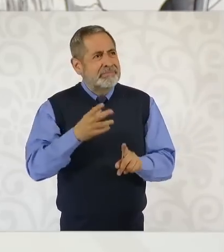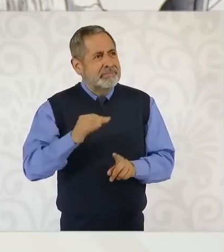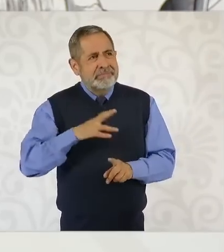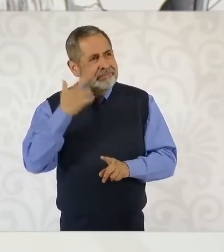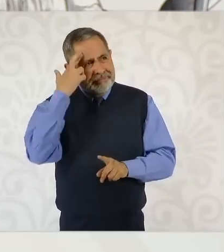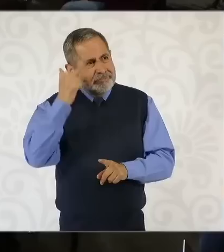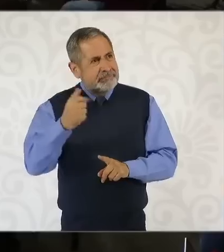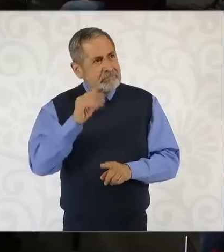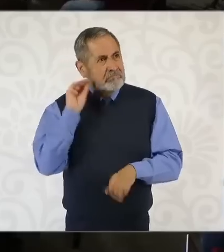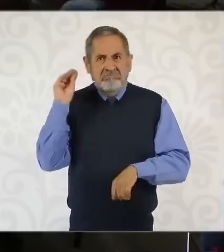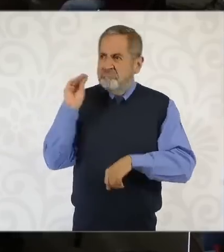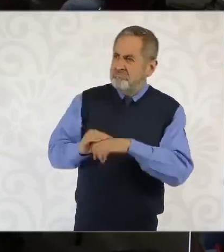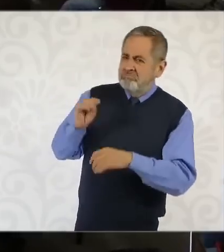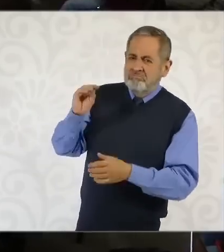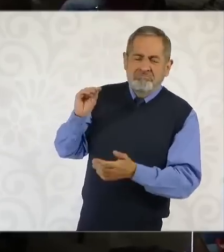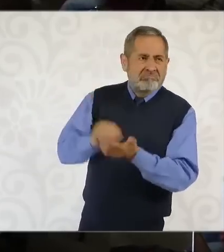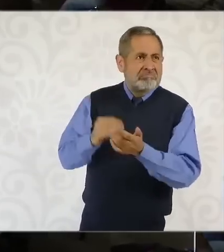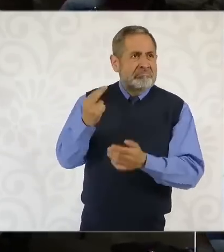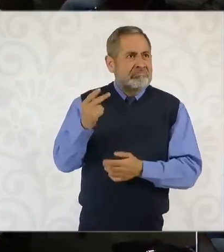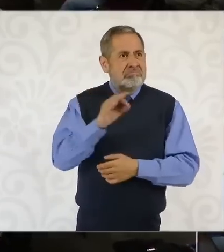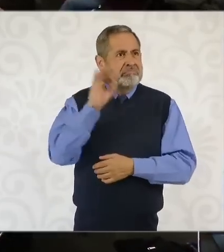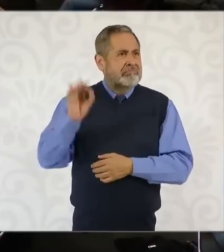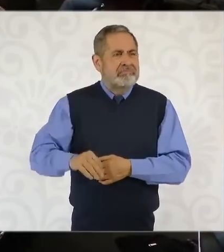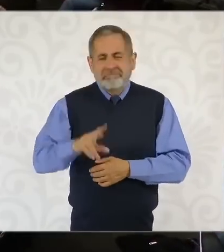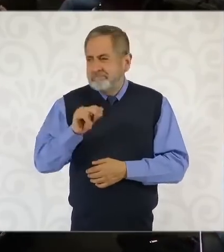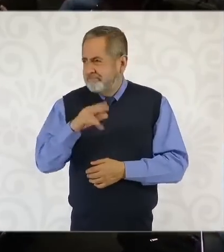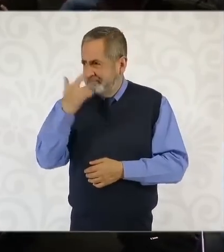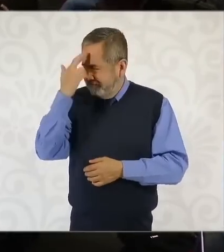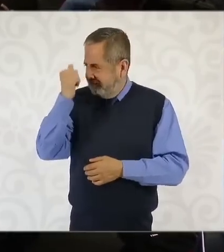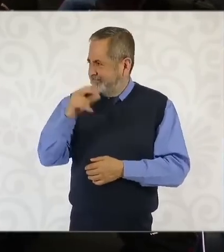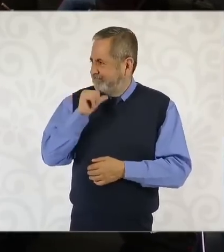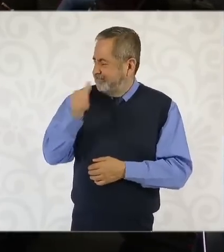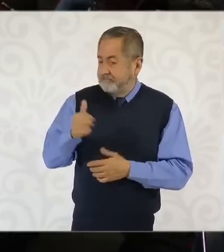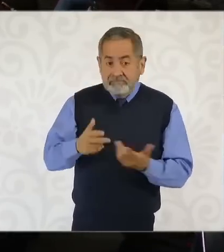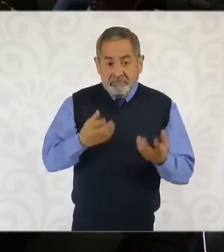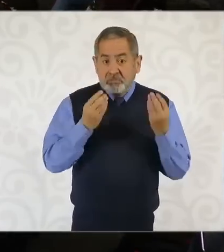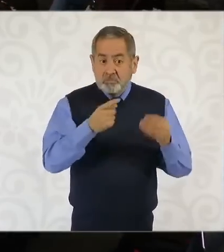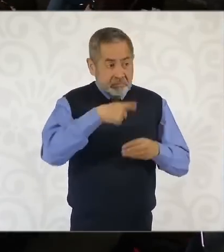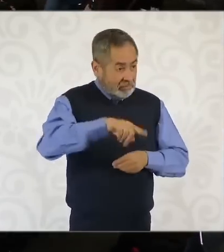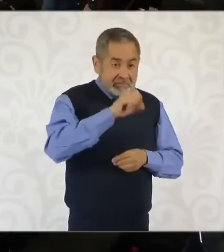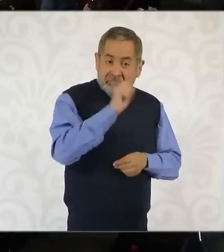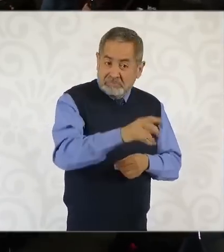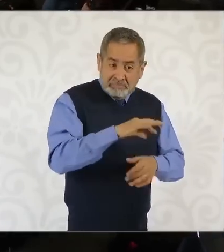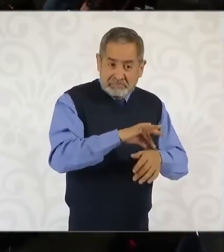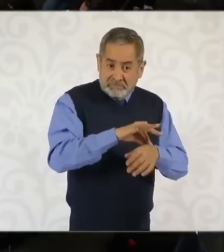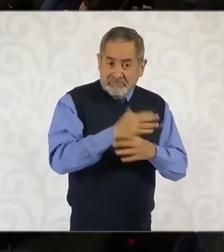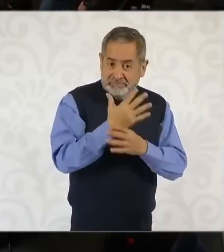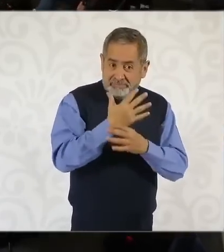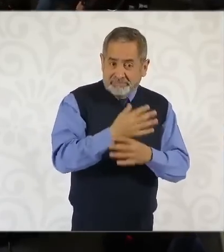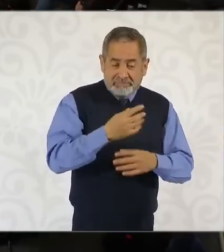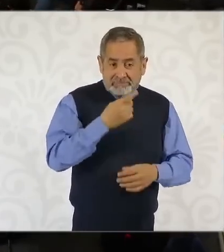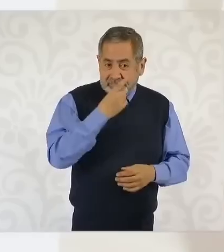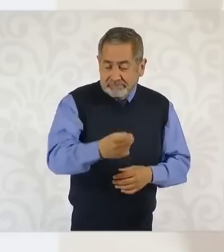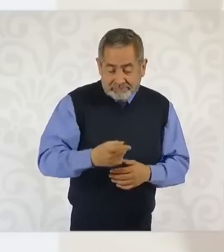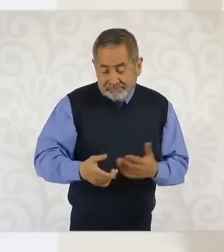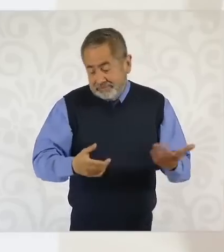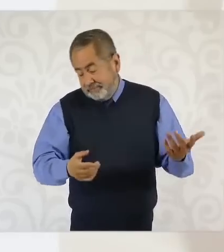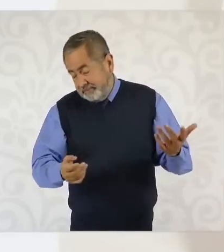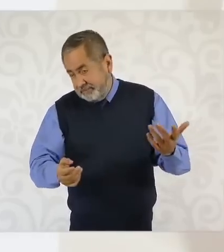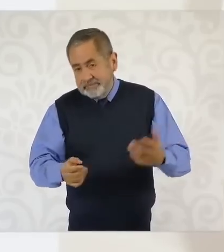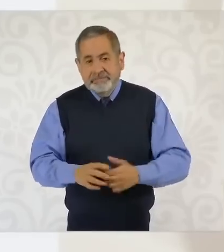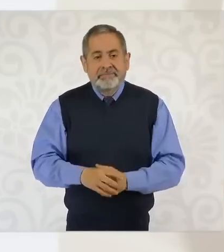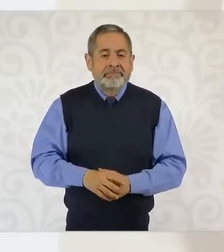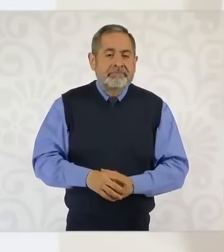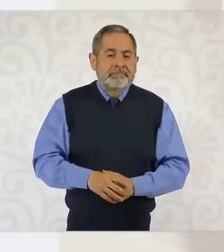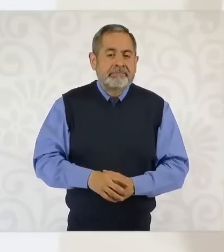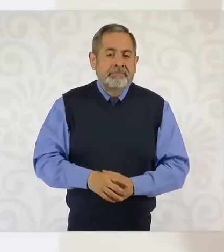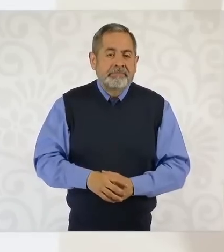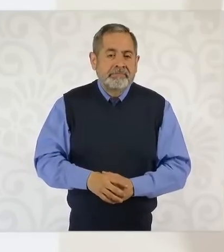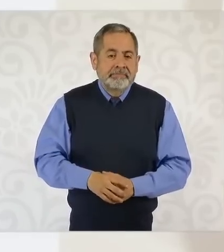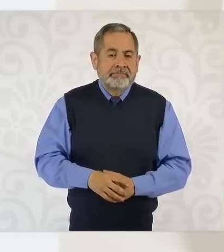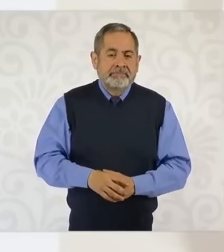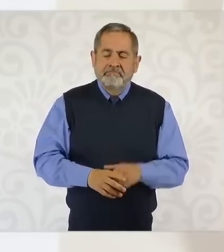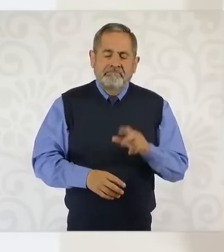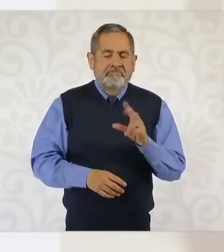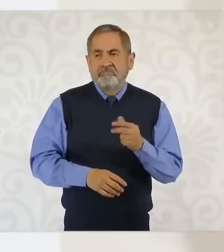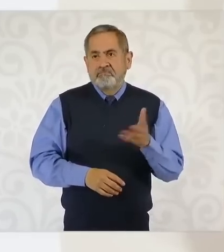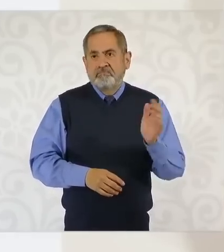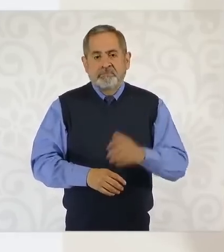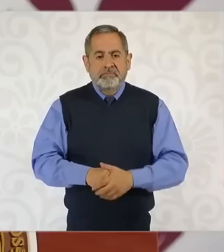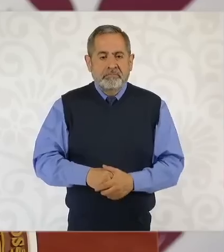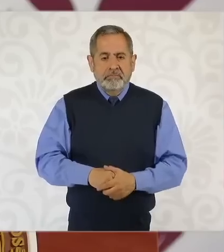el 25% de arancel a las exportaciones de México a Estados Unidos entonces No en eso hay que ser y la